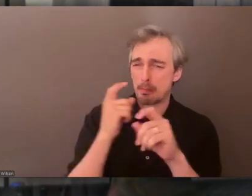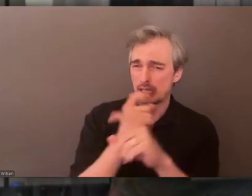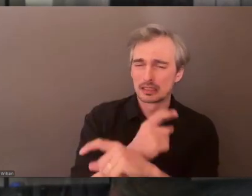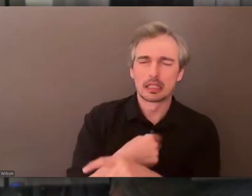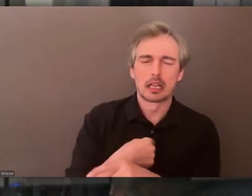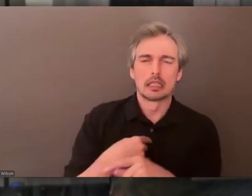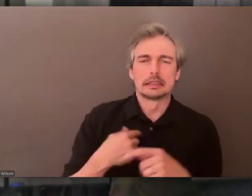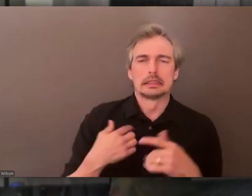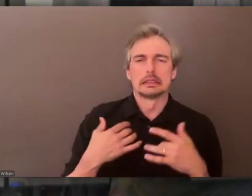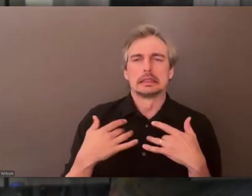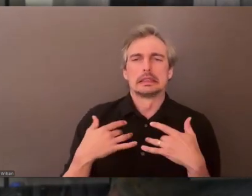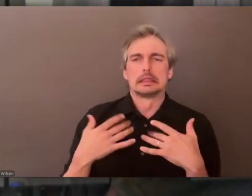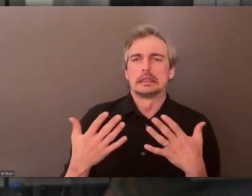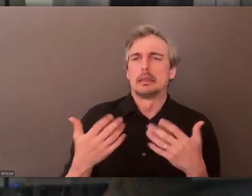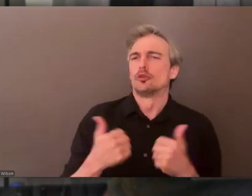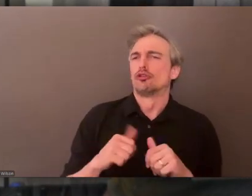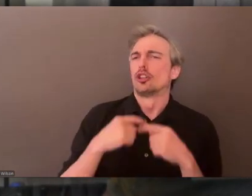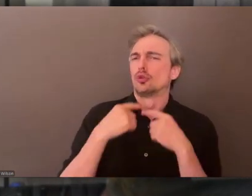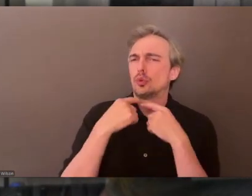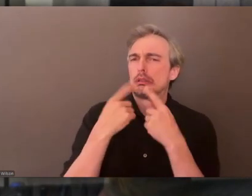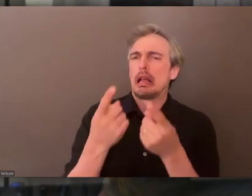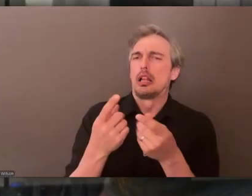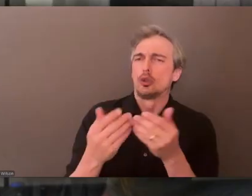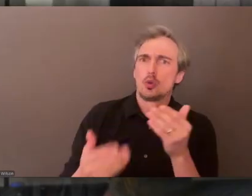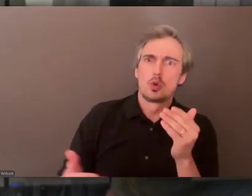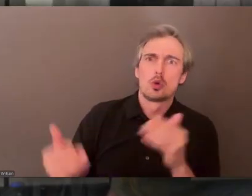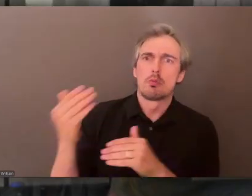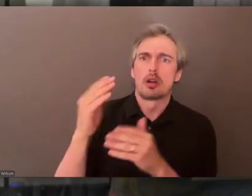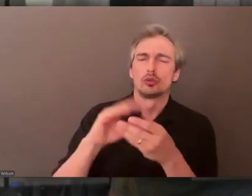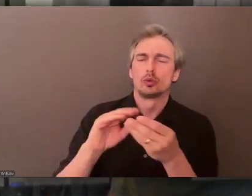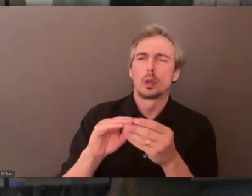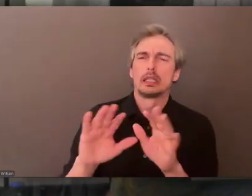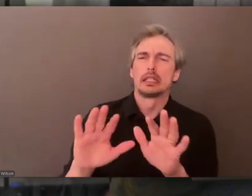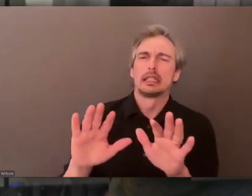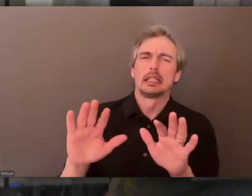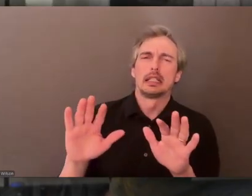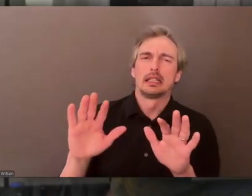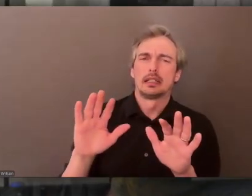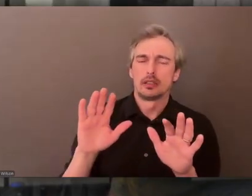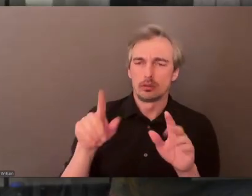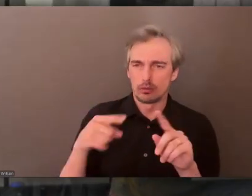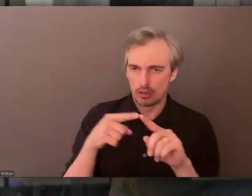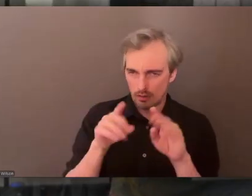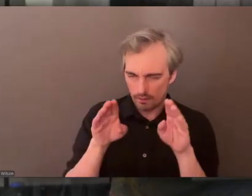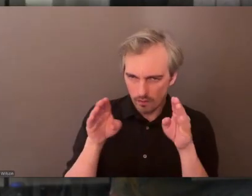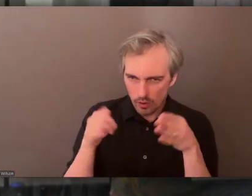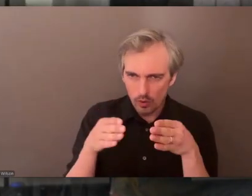そして、この物語で何が本質的であるかに焦点 を当てると、通常はチャ ートに直接進みます。 はい。